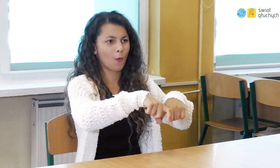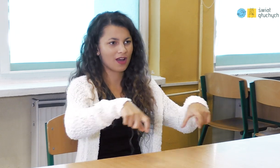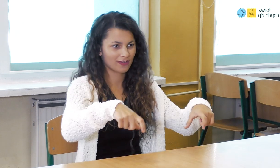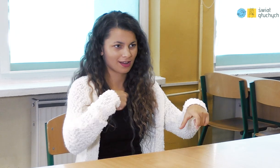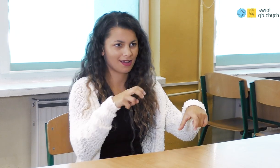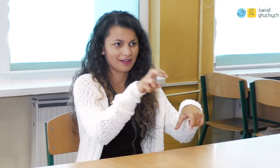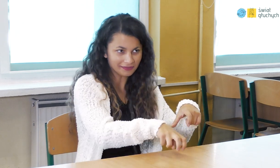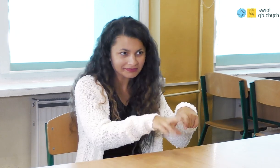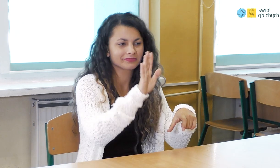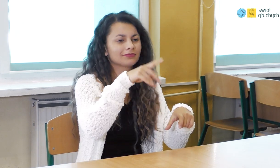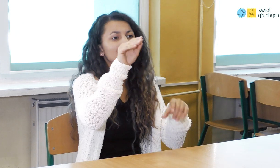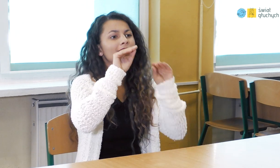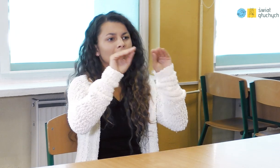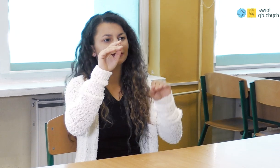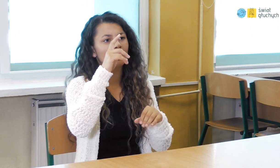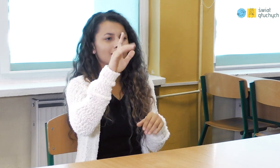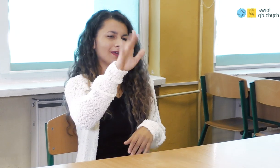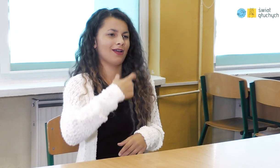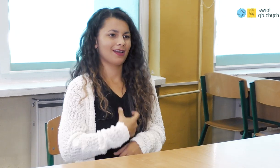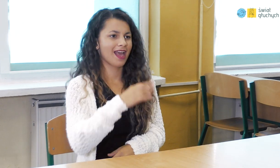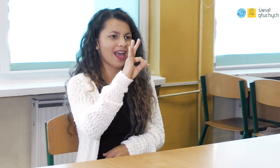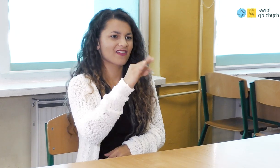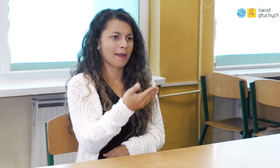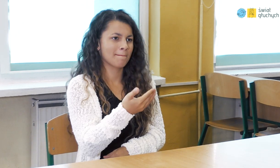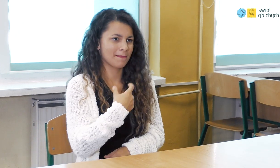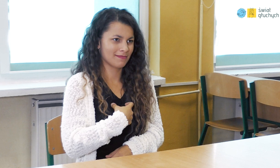Siedziałam w pierwszej ławce. Nauczycielka posiadała urządzenie FM.